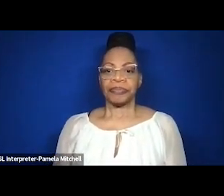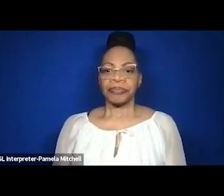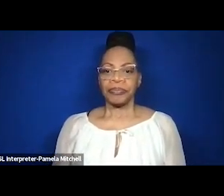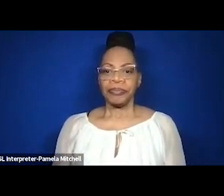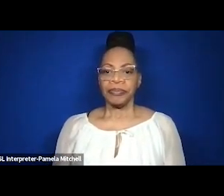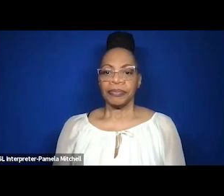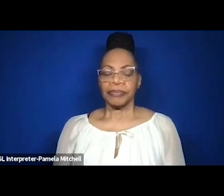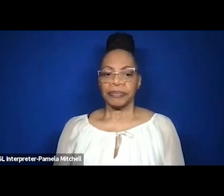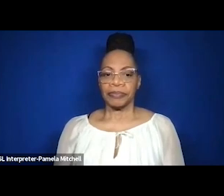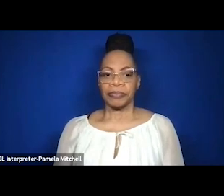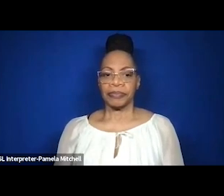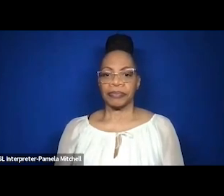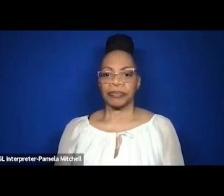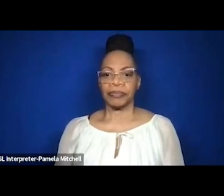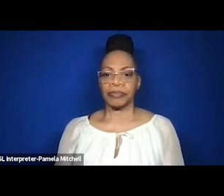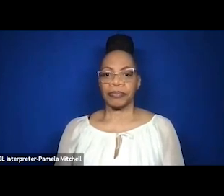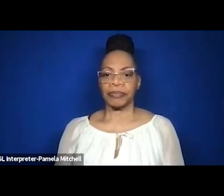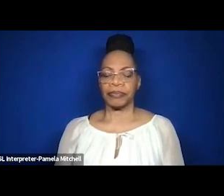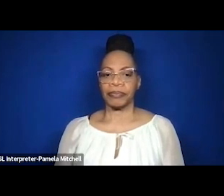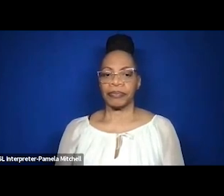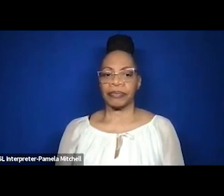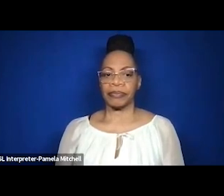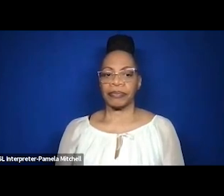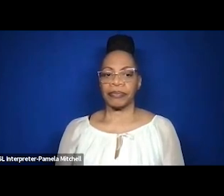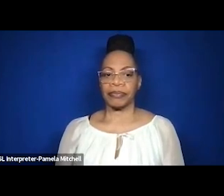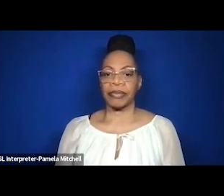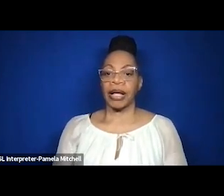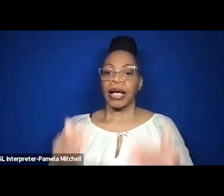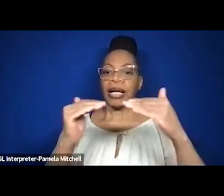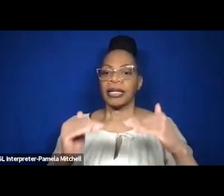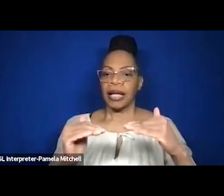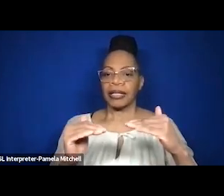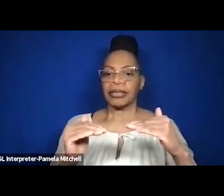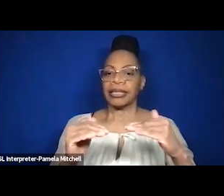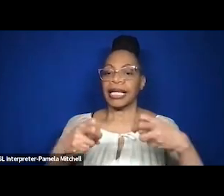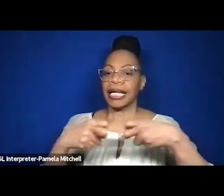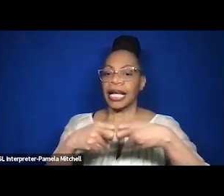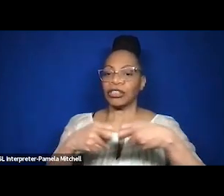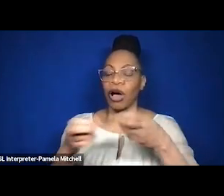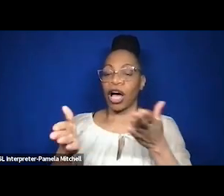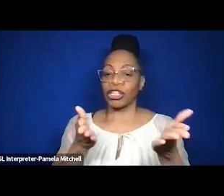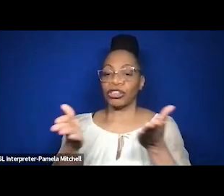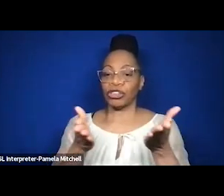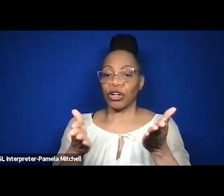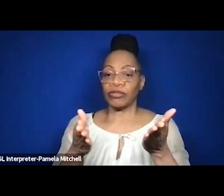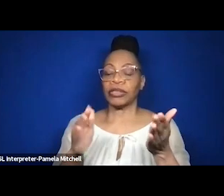Muy bien. El siguiente servicio electrónico que queríamos señalar, nuestro servicio en línea de la SSA